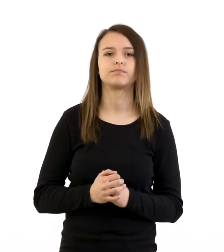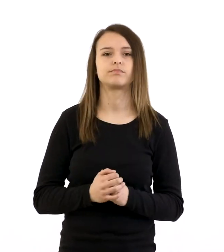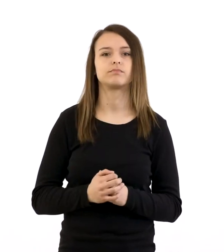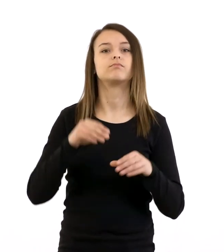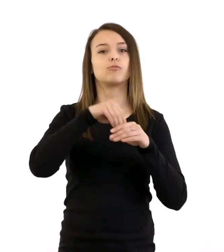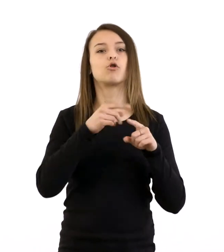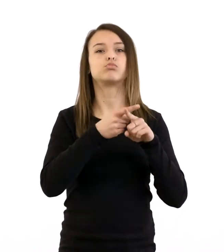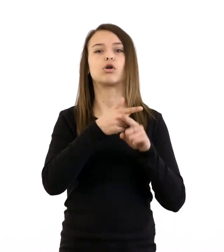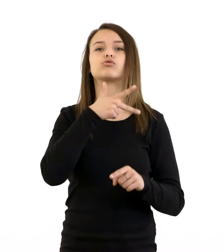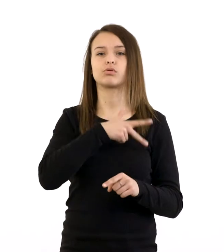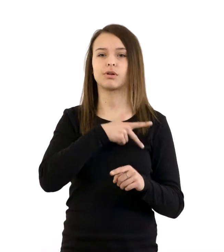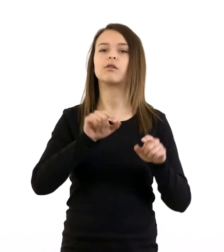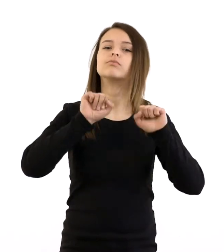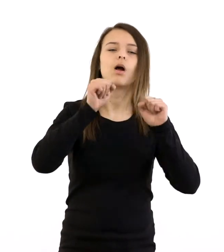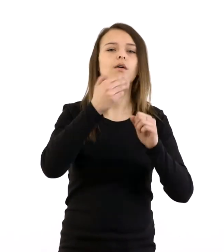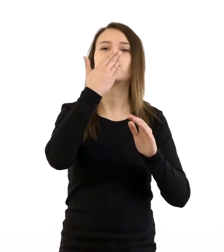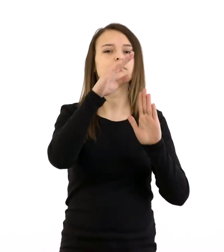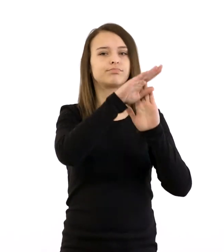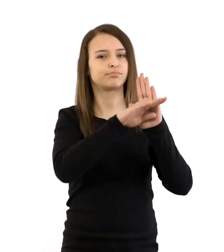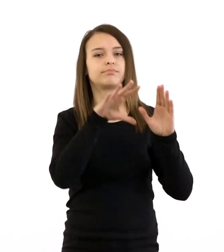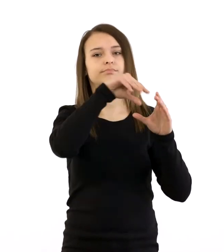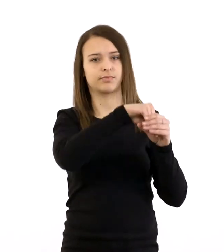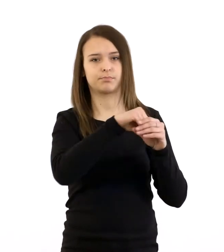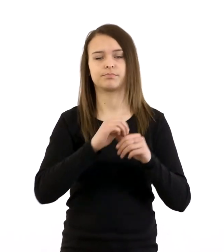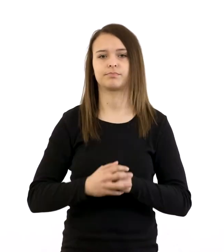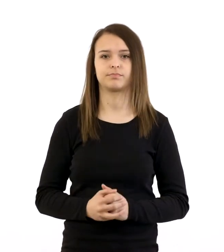lub gdy spółdzielnia socjalna prowadzi działalność w zakresie: